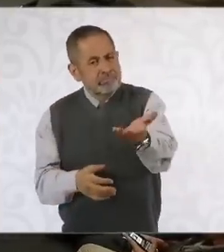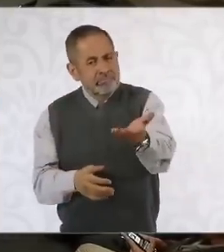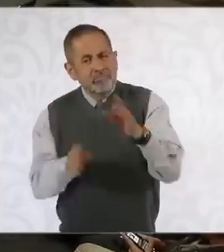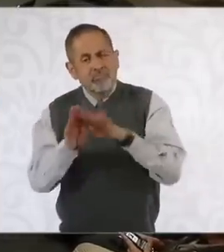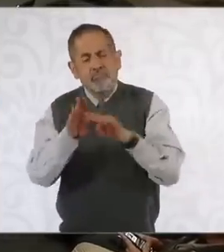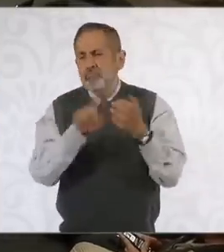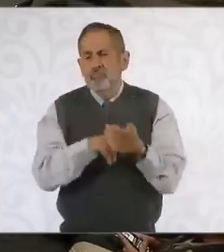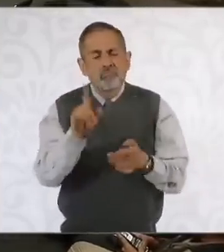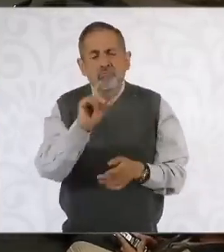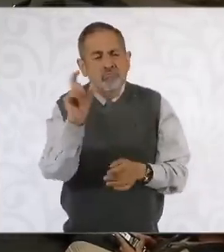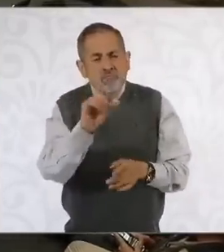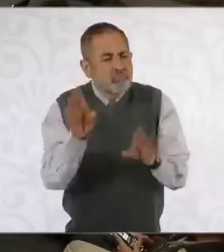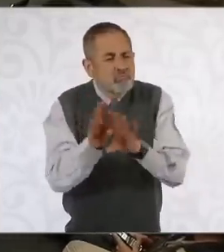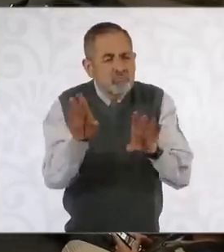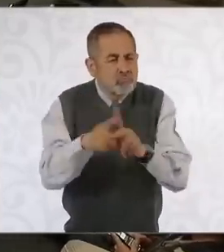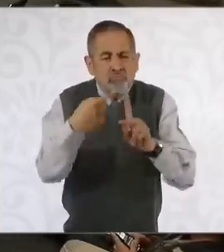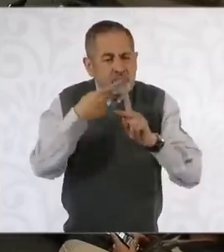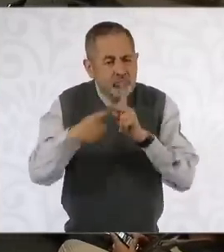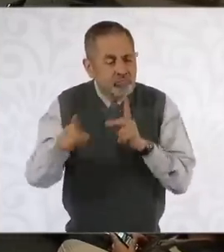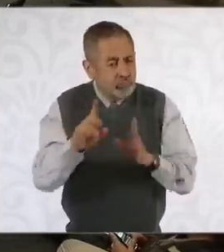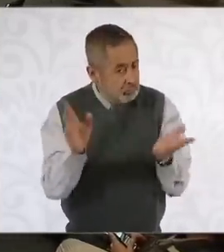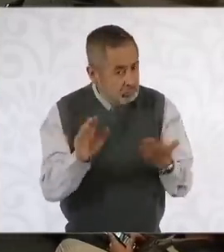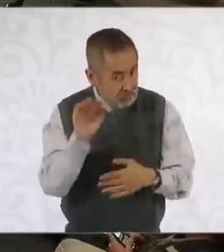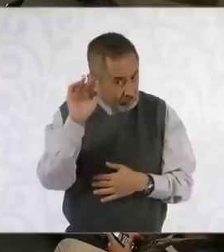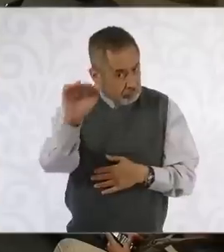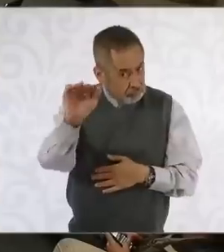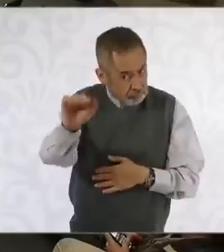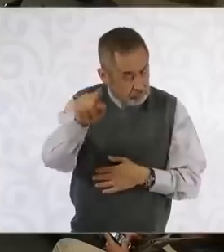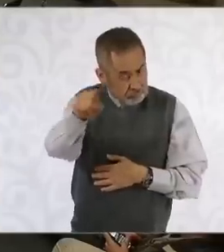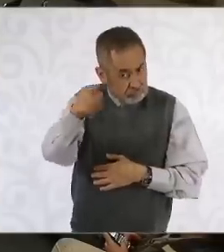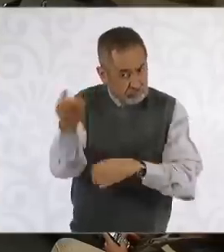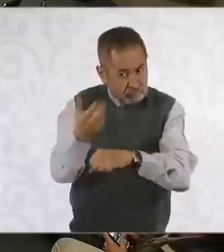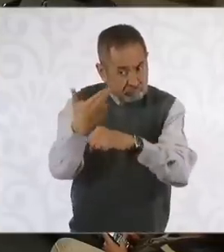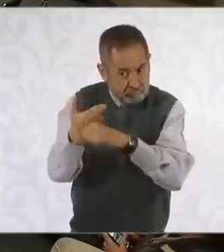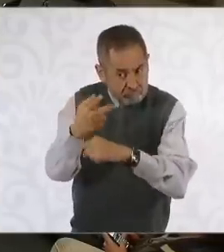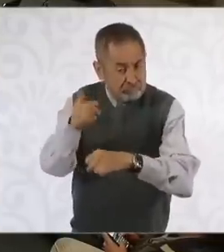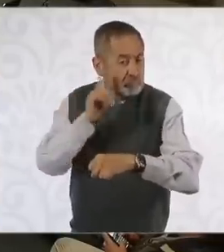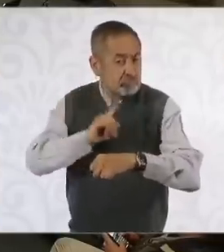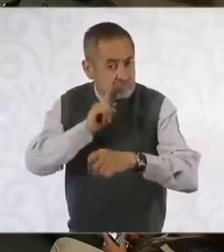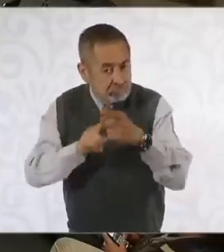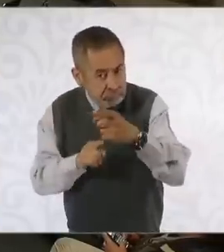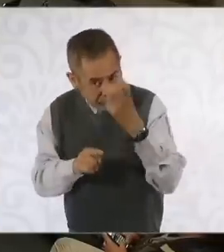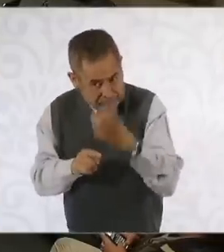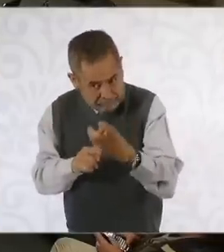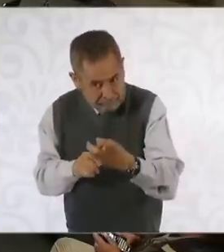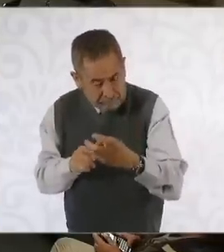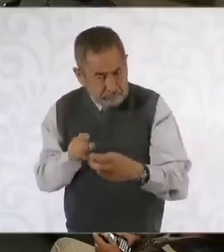procesar a partir precisamente de la de la de esta nueva dependencia para atender a las mujeres